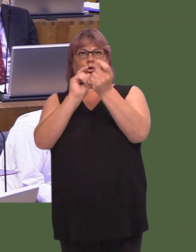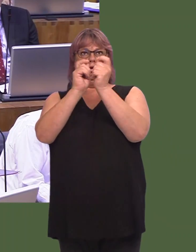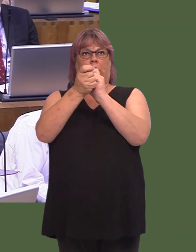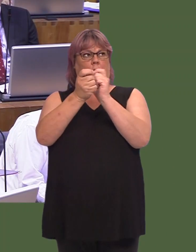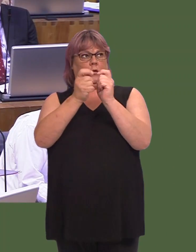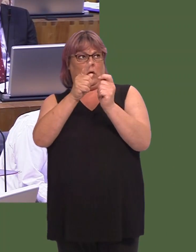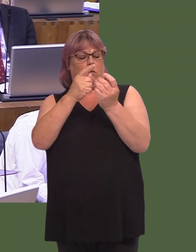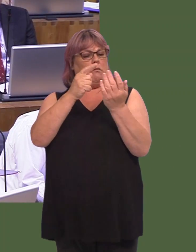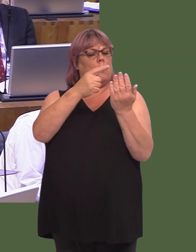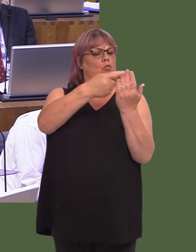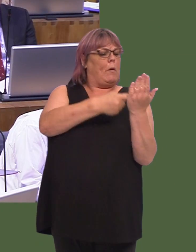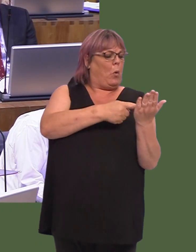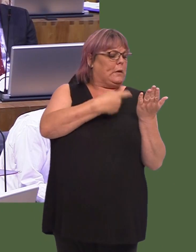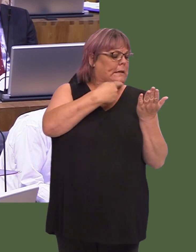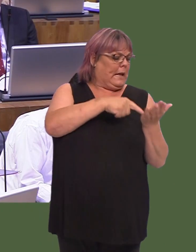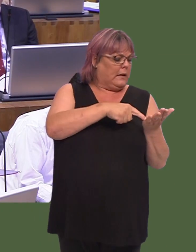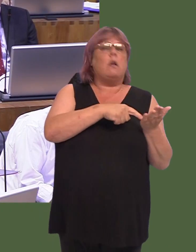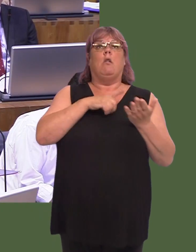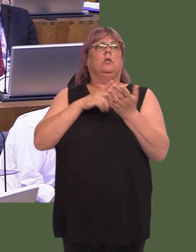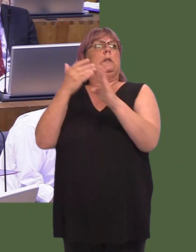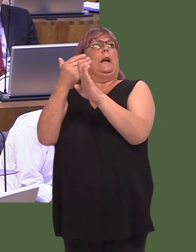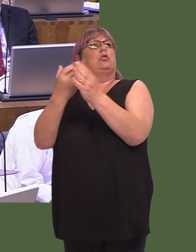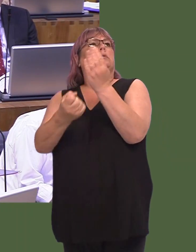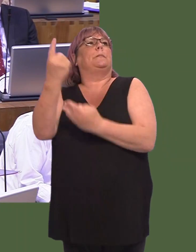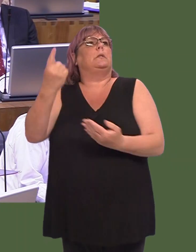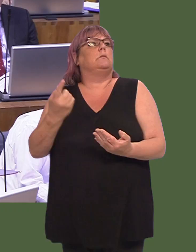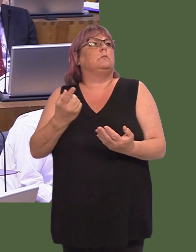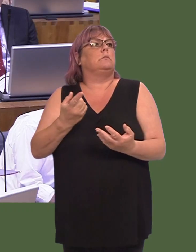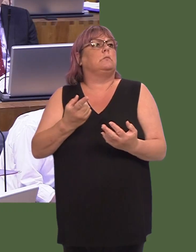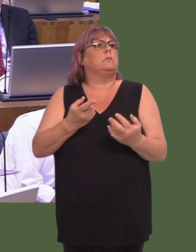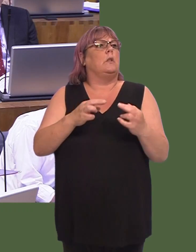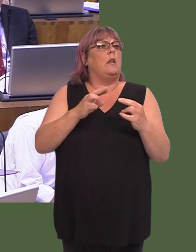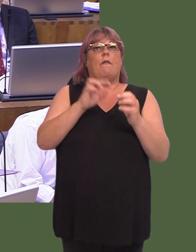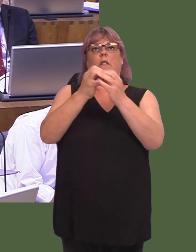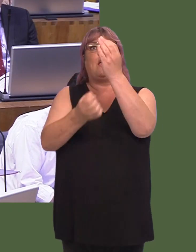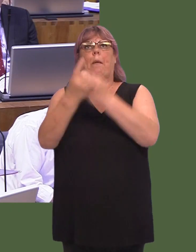Pe bai dim byd yn digwydd ar ôl yr adroddiad, byddai'r feirniadaeth yn eithaf teg yn fy marn i.